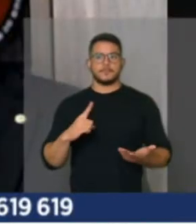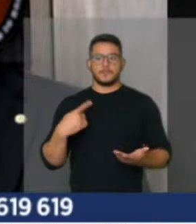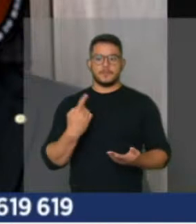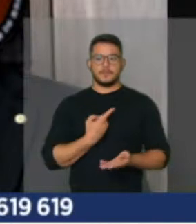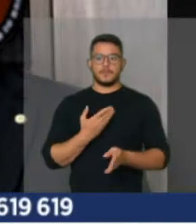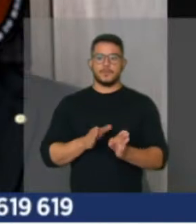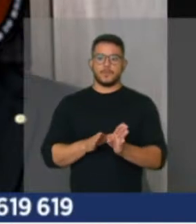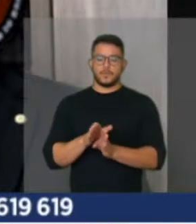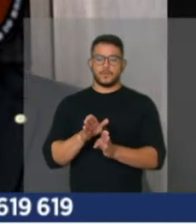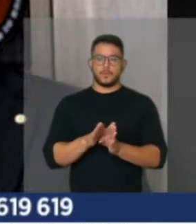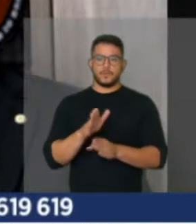GOSTARIA AQUI DE PARABENIZAR TODOS OS PREFEITOS DO ESTADO